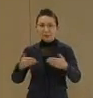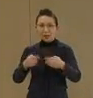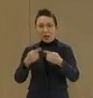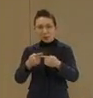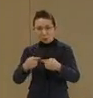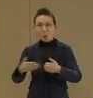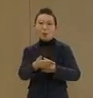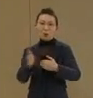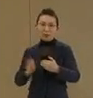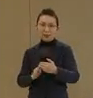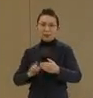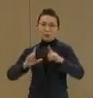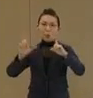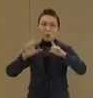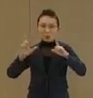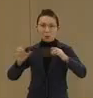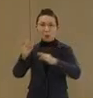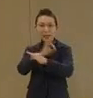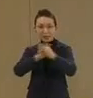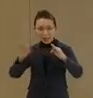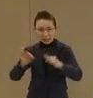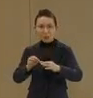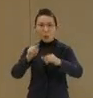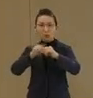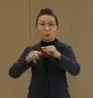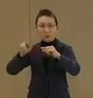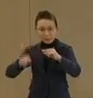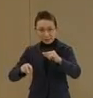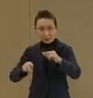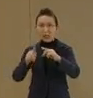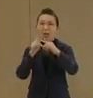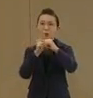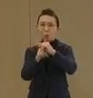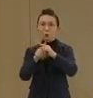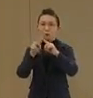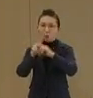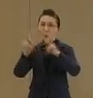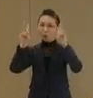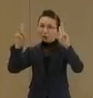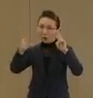東京経済の主役 中小企業の 仕事を増やします